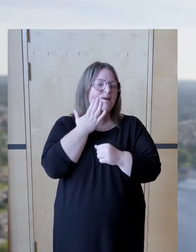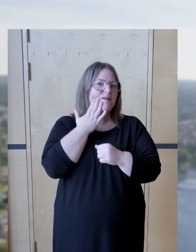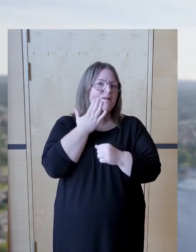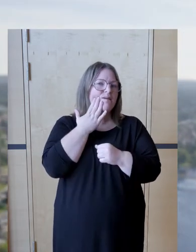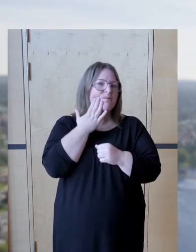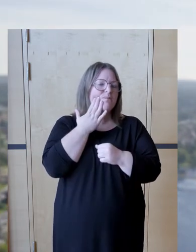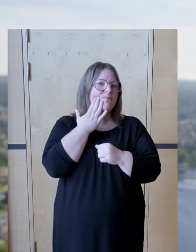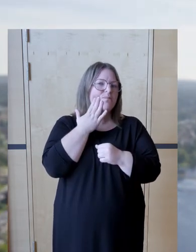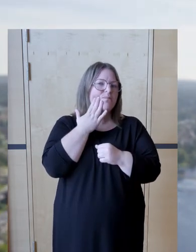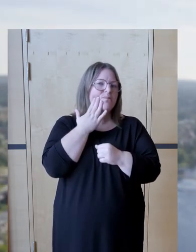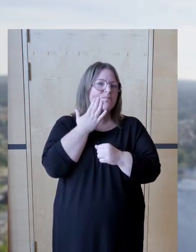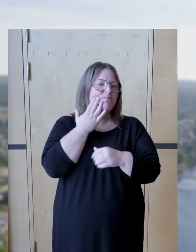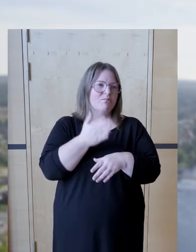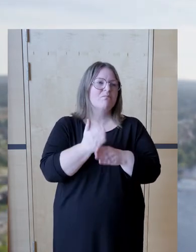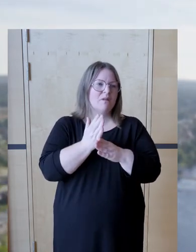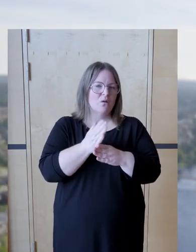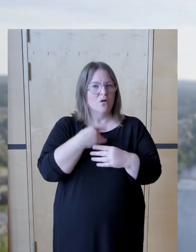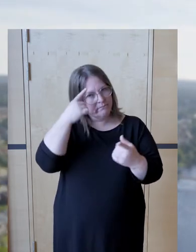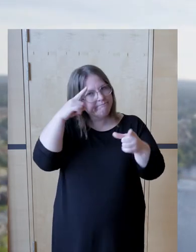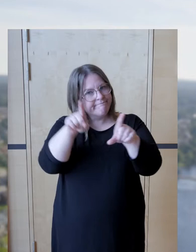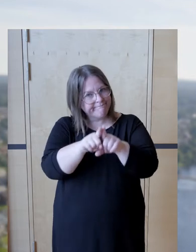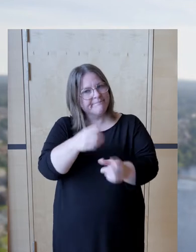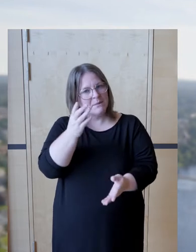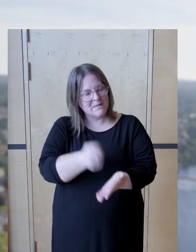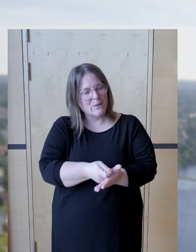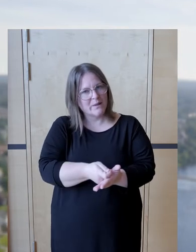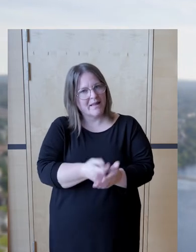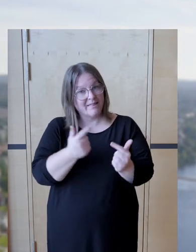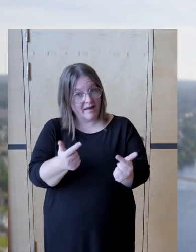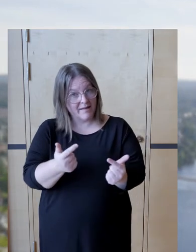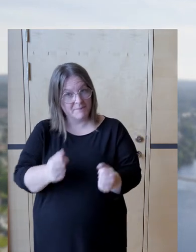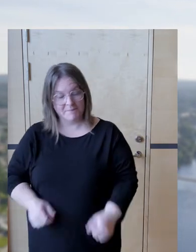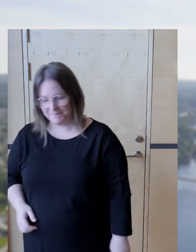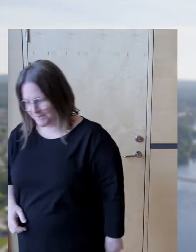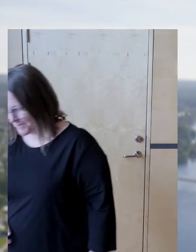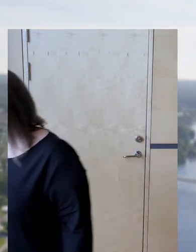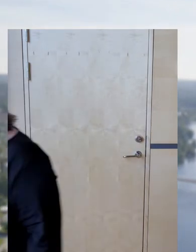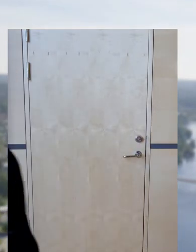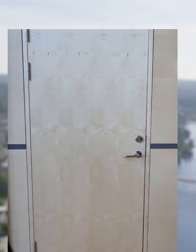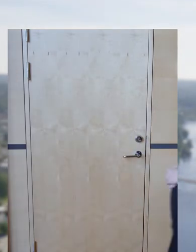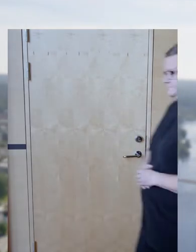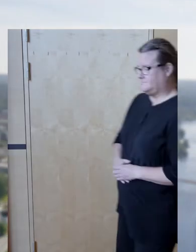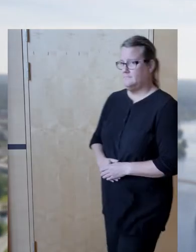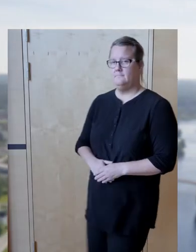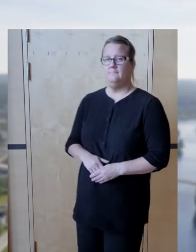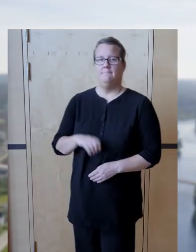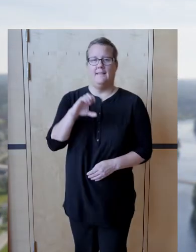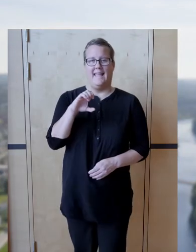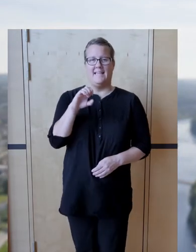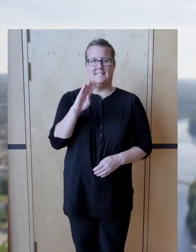Förslag till beslut Tack ska du ha David Marco Aronssons gruppledare adress till Andreas löwenhöök Varsågod